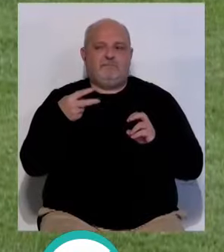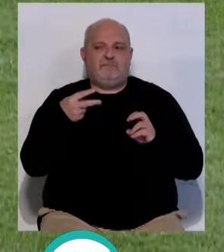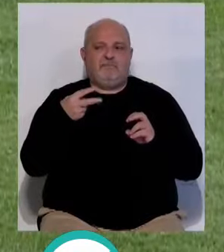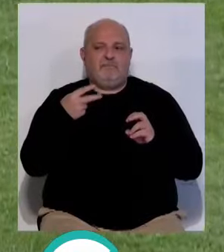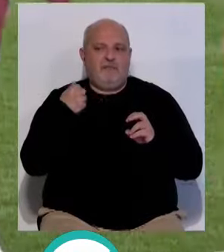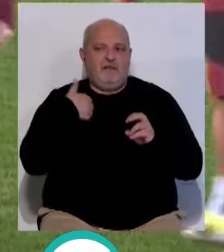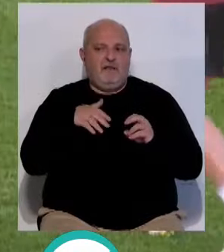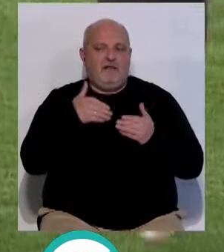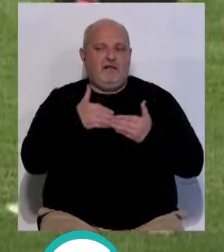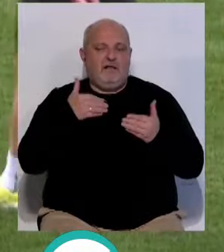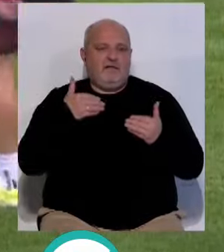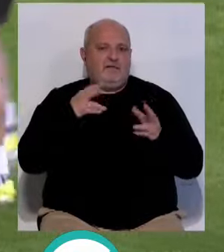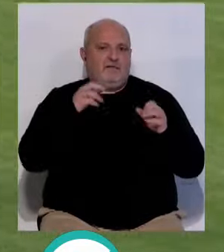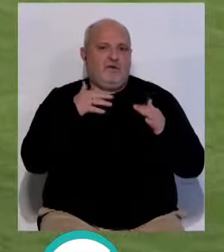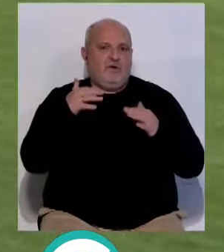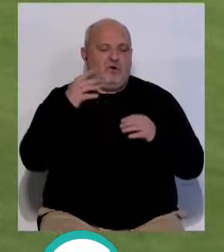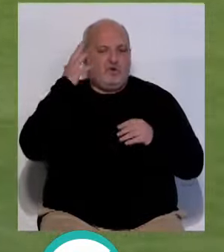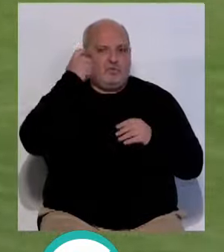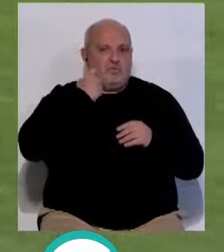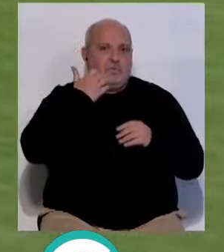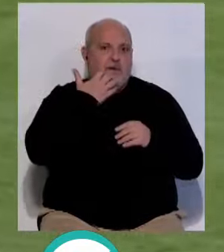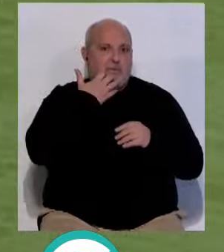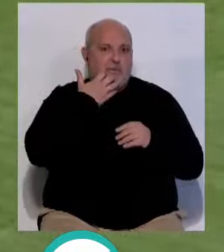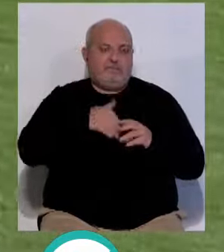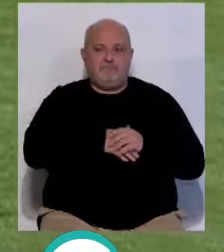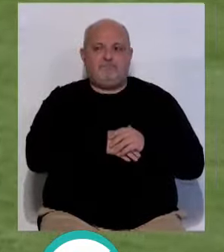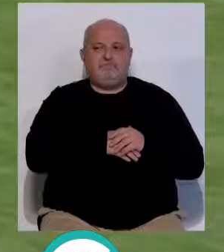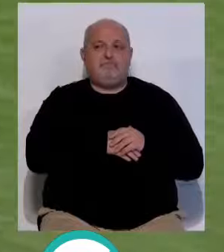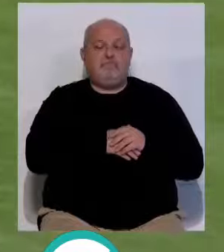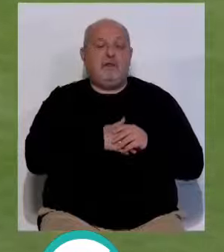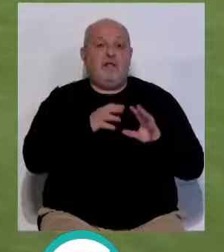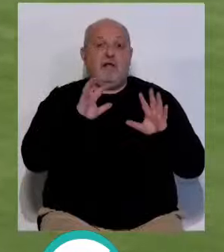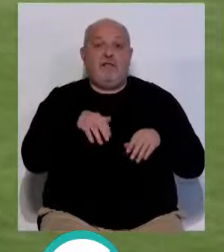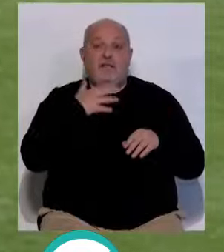se estaba produciendo con el partido de sasuna por ejemplo creo que si el cad no es empatado